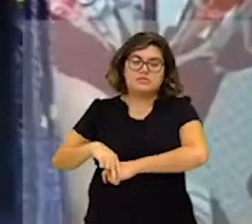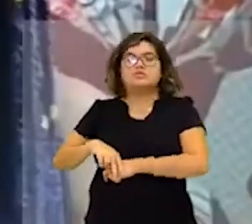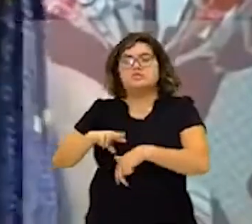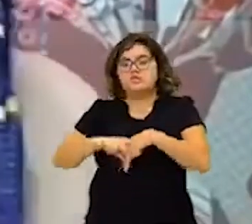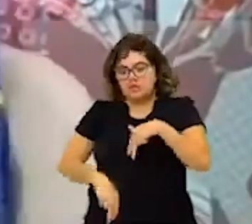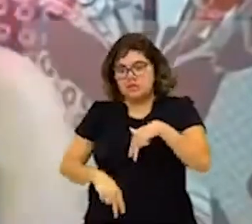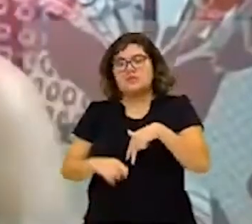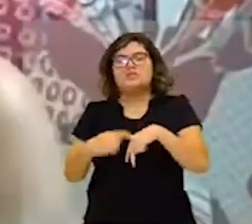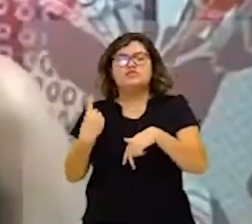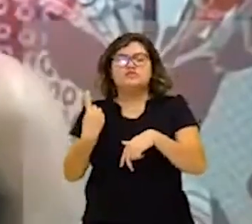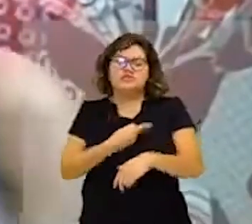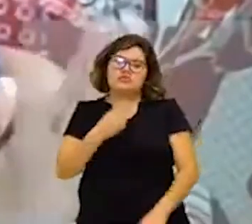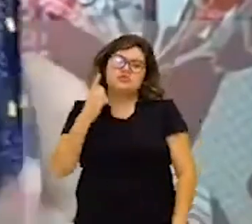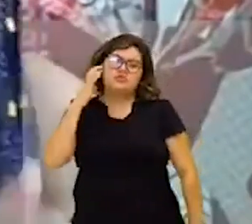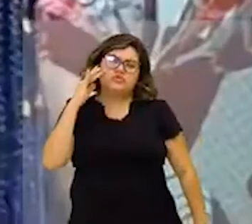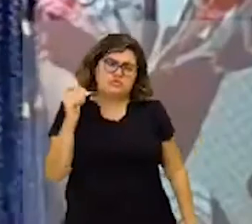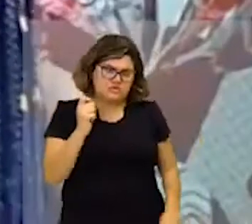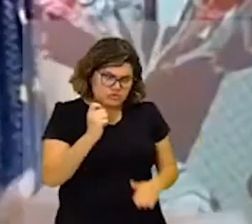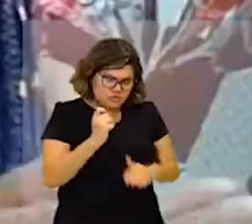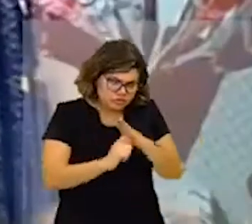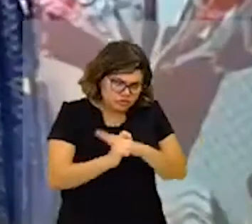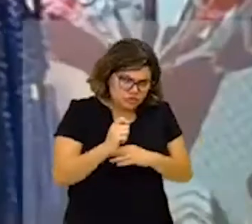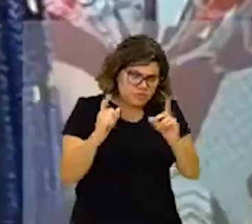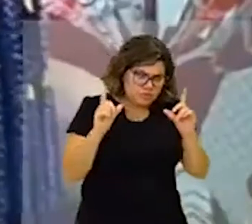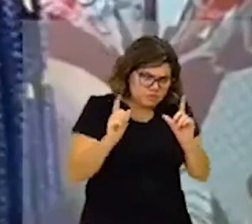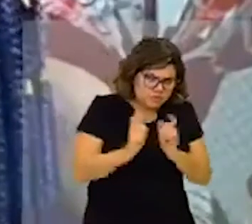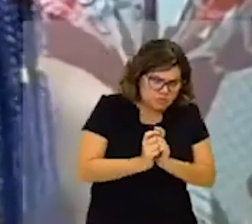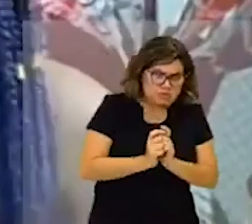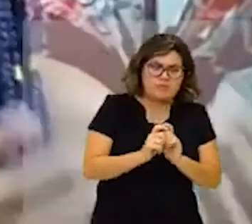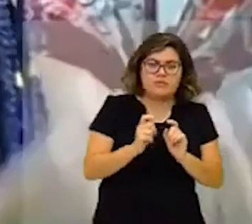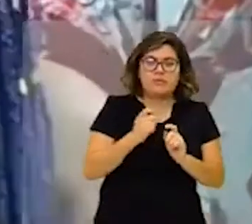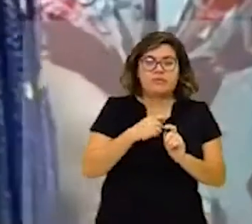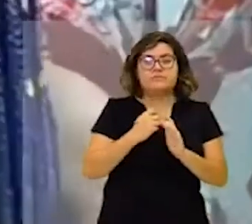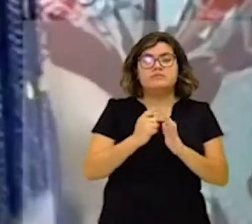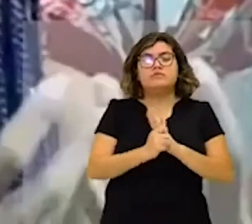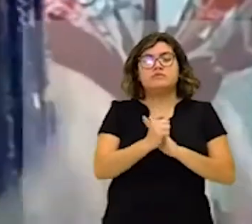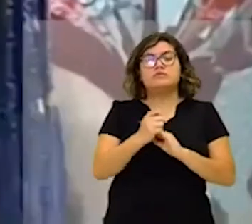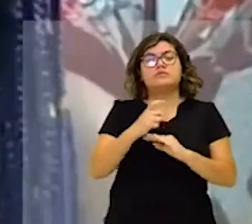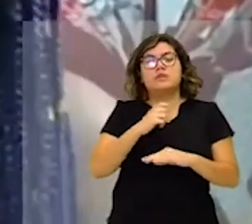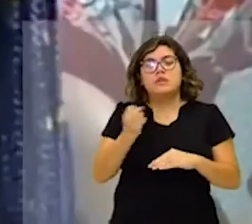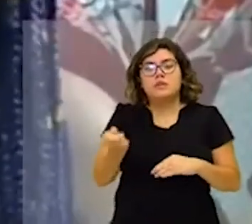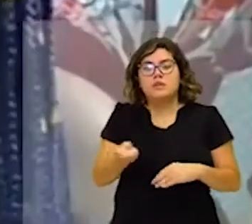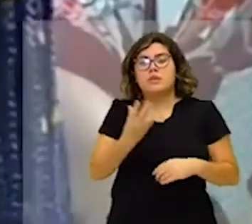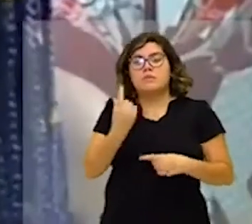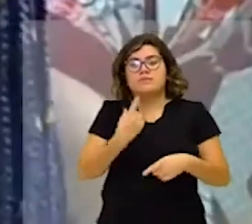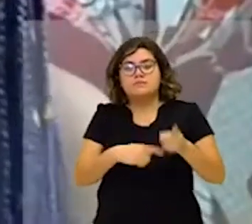exatamente de minorias políticas e dessas nossas e dessa nova inovação criativa que as candidaturas